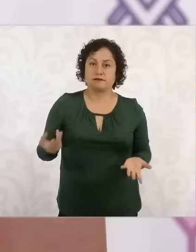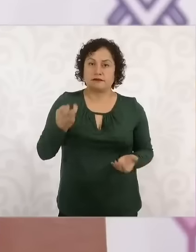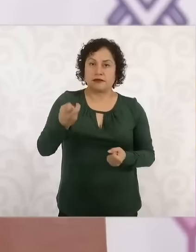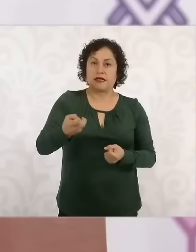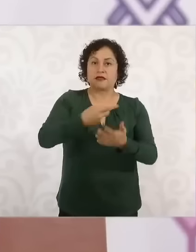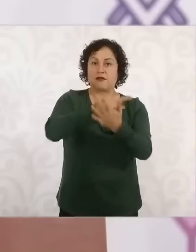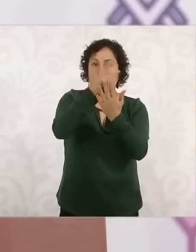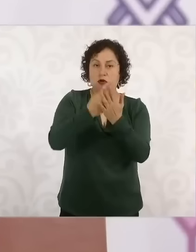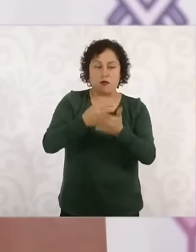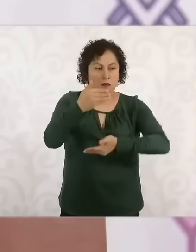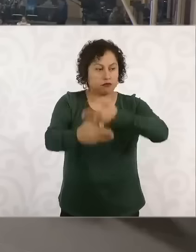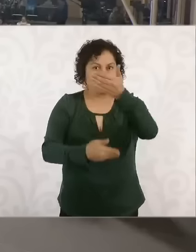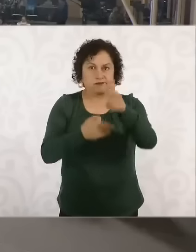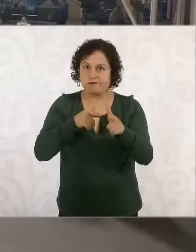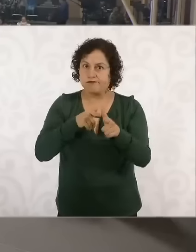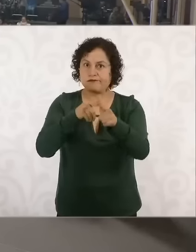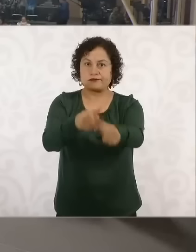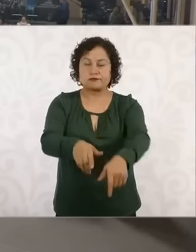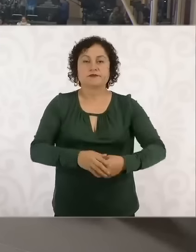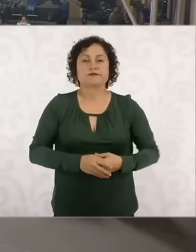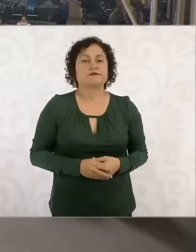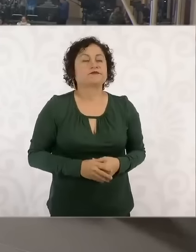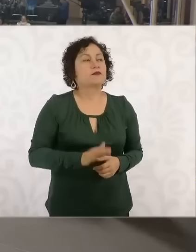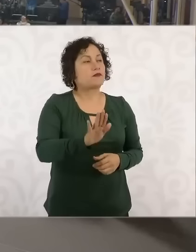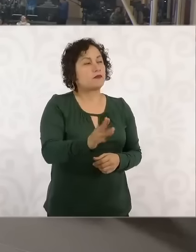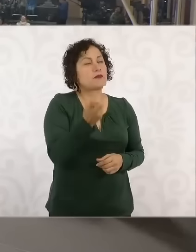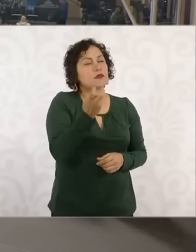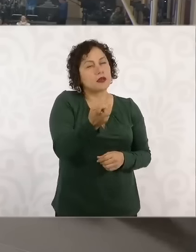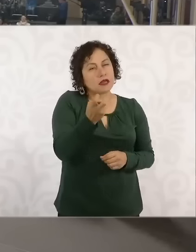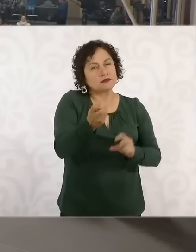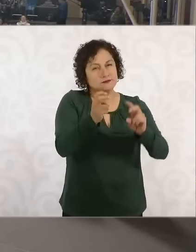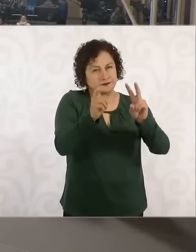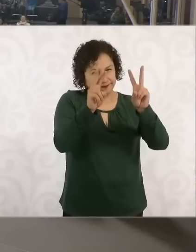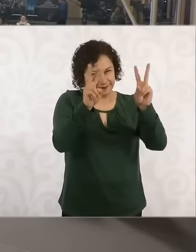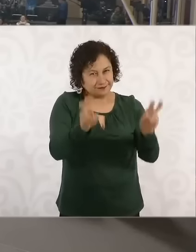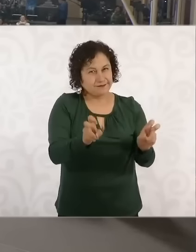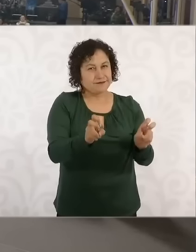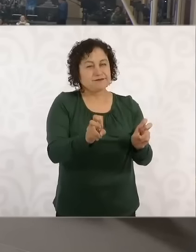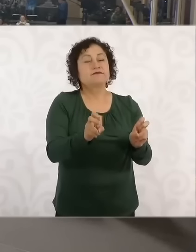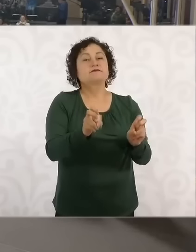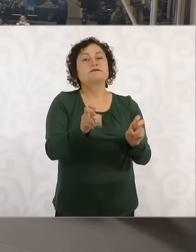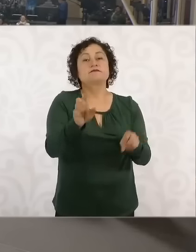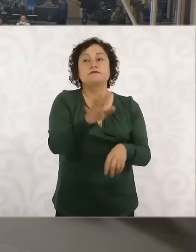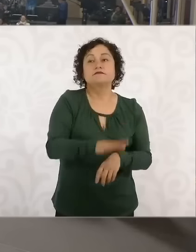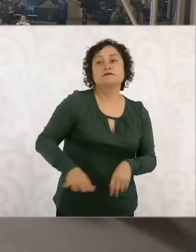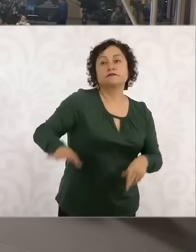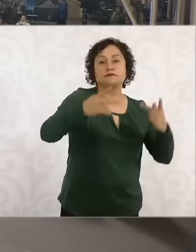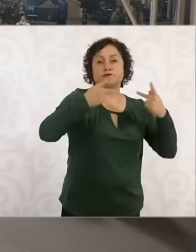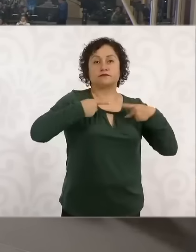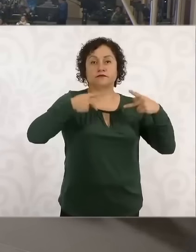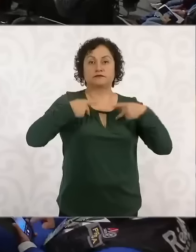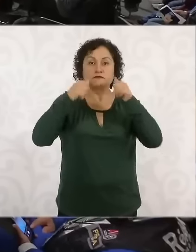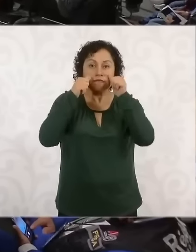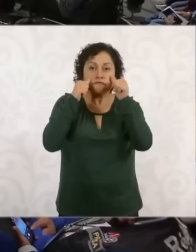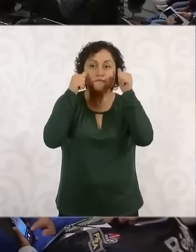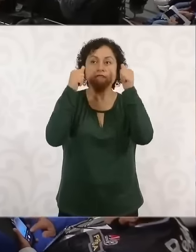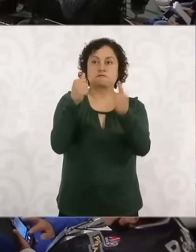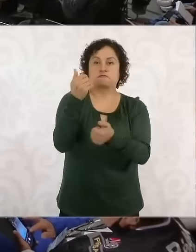en este punto, presidenta, de la atención a la gente. Ahorita recuerdo perfectamente que